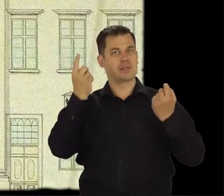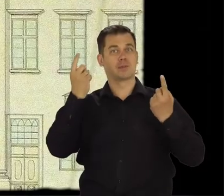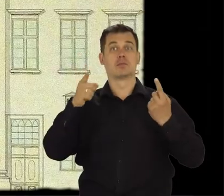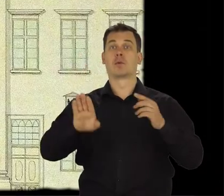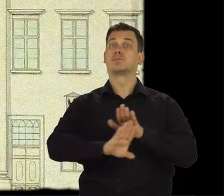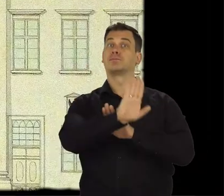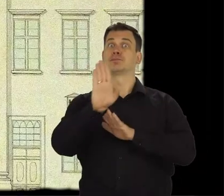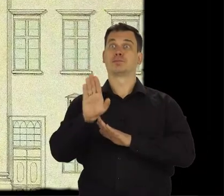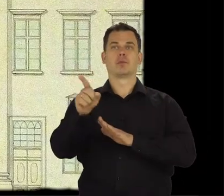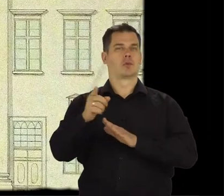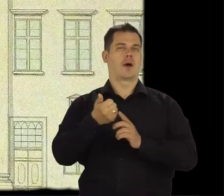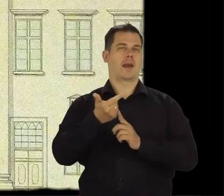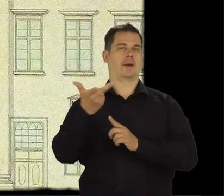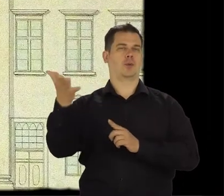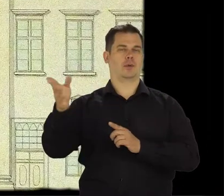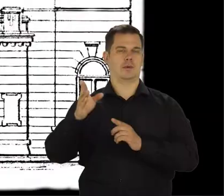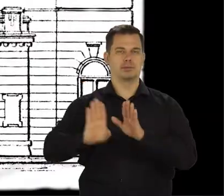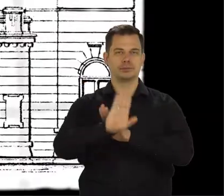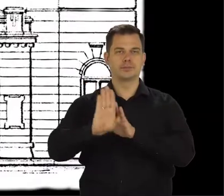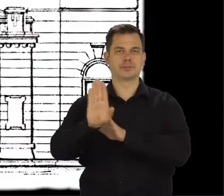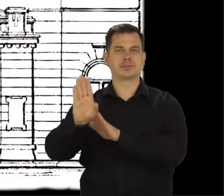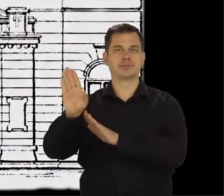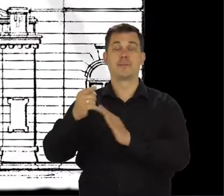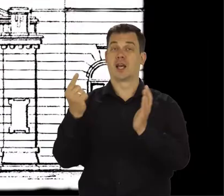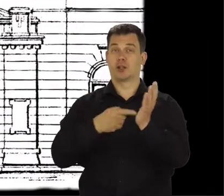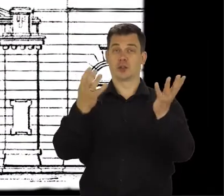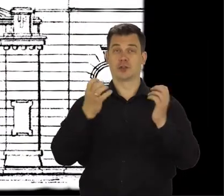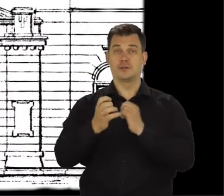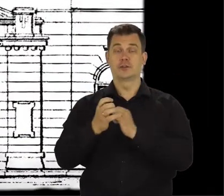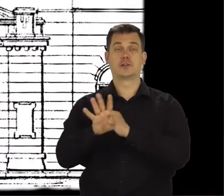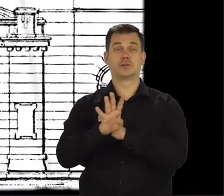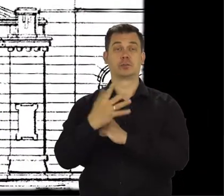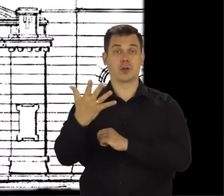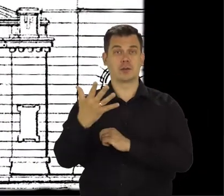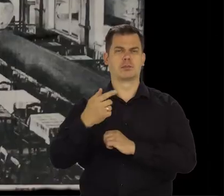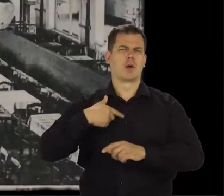które następnie mogły wejść do repertuaru. W 1995 roku, po wielu latach budowy,